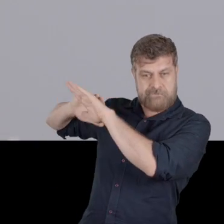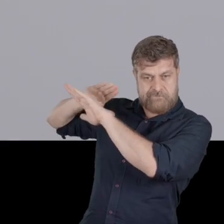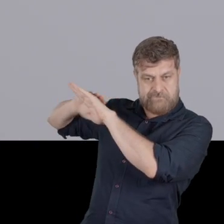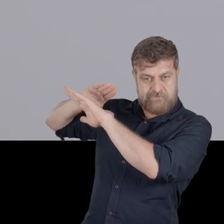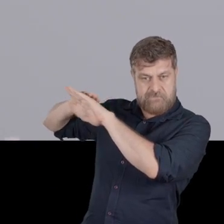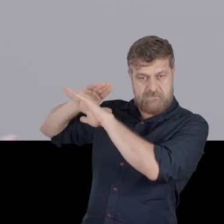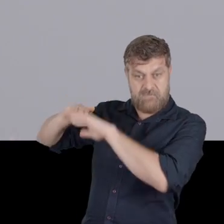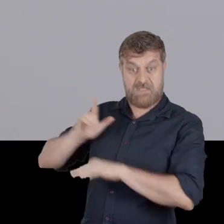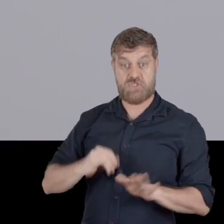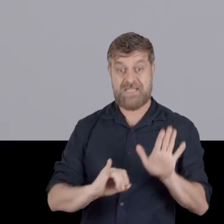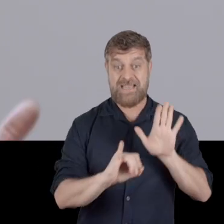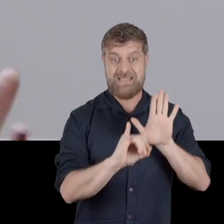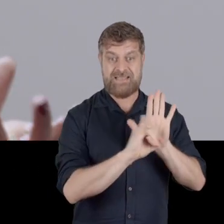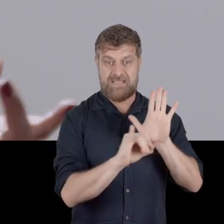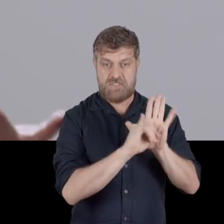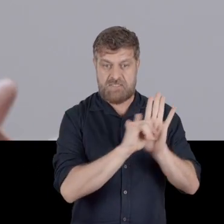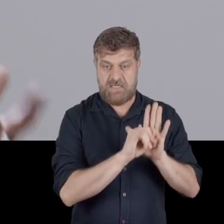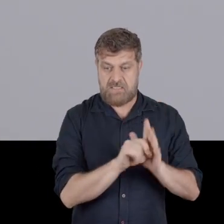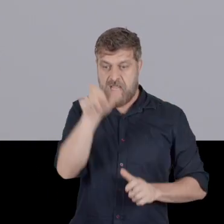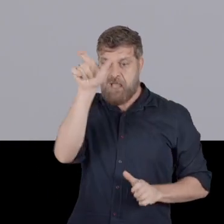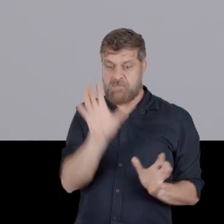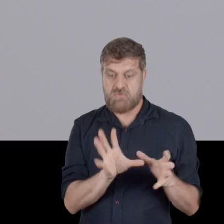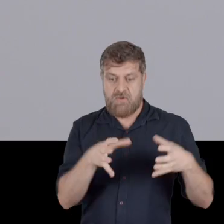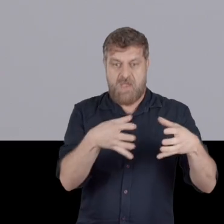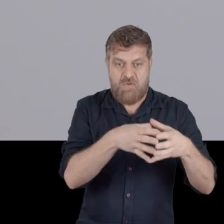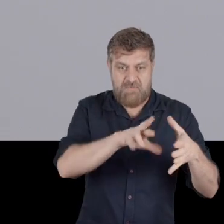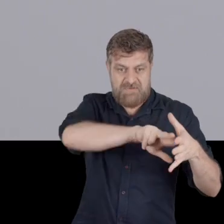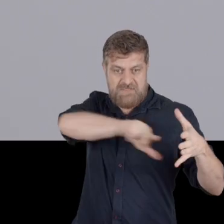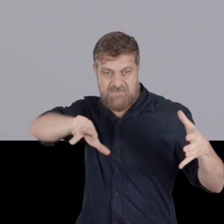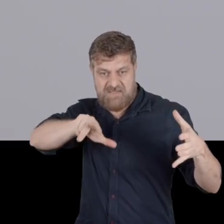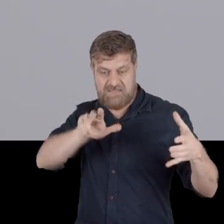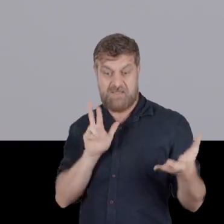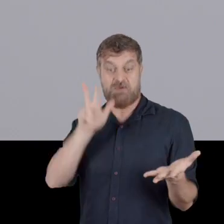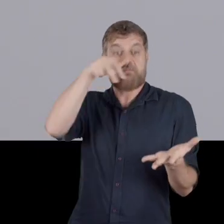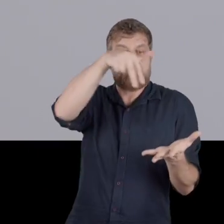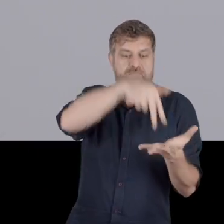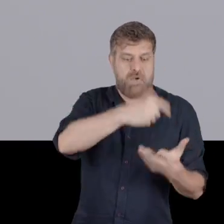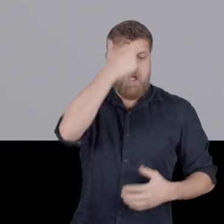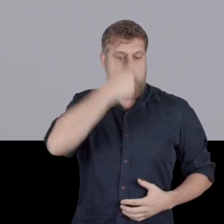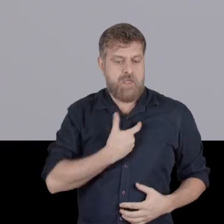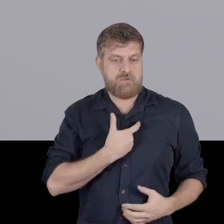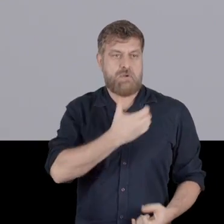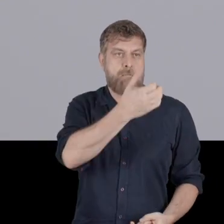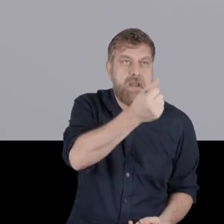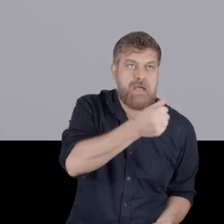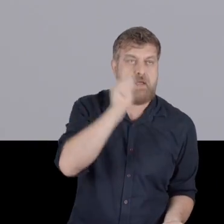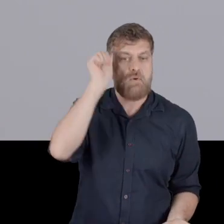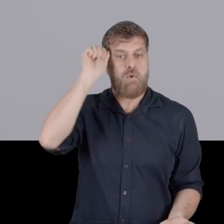Você tinha identidade do tipo “você é isso”, você é branco, você é preto,